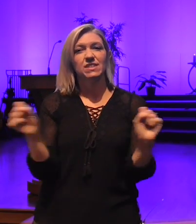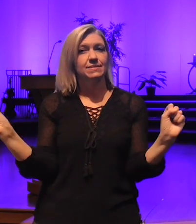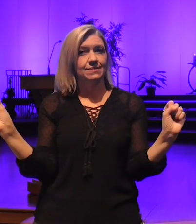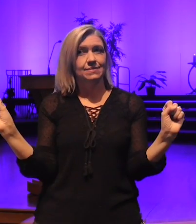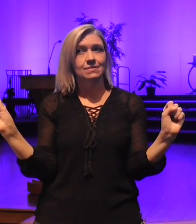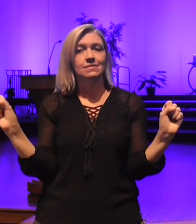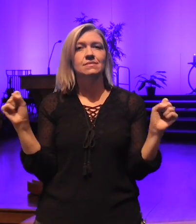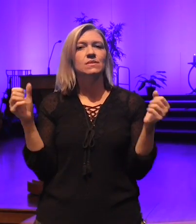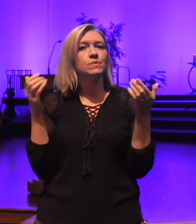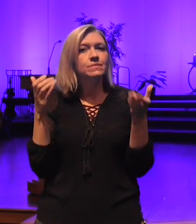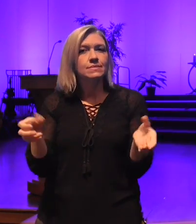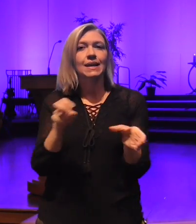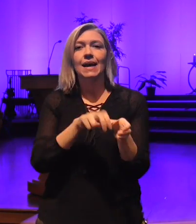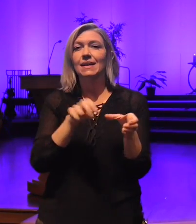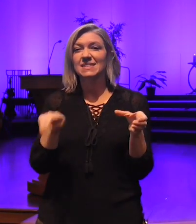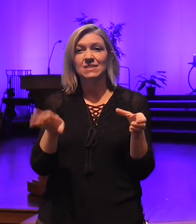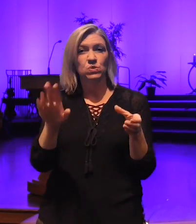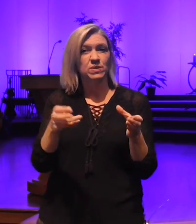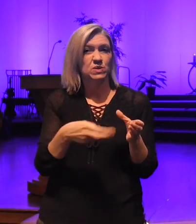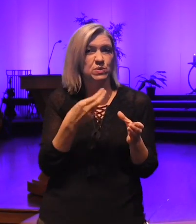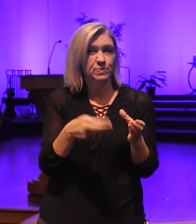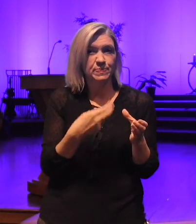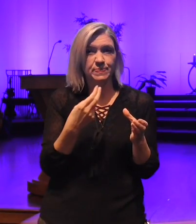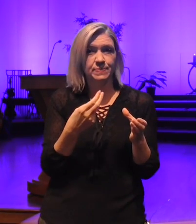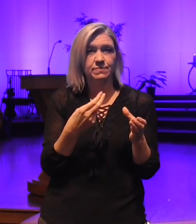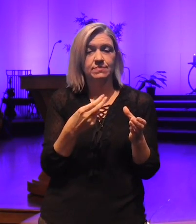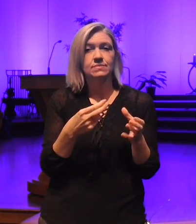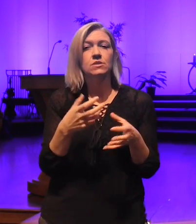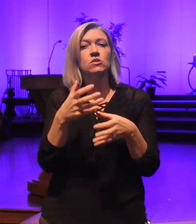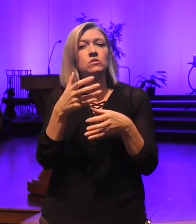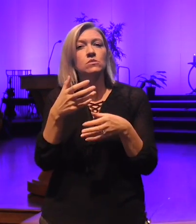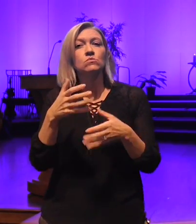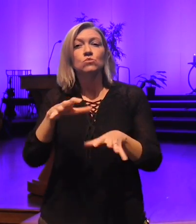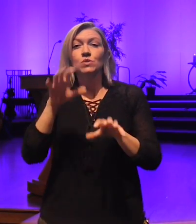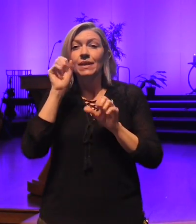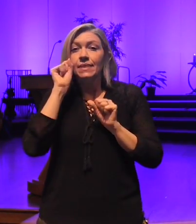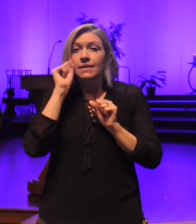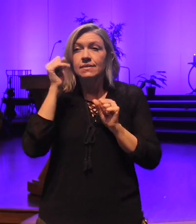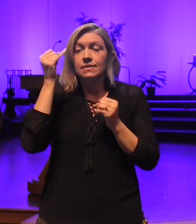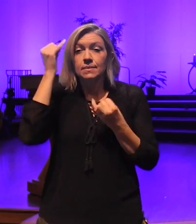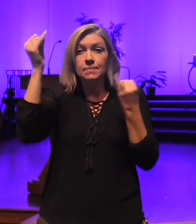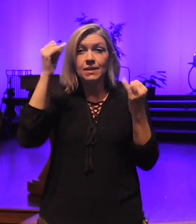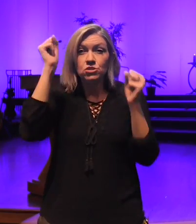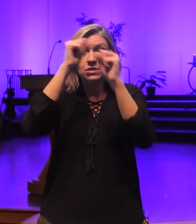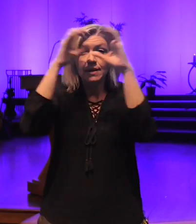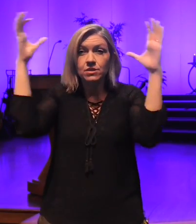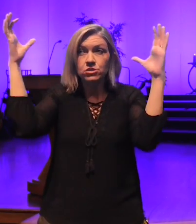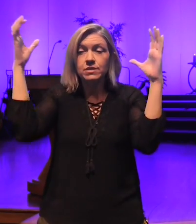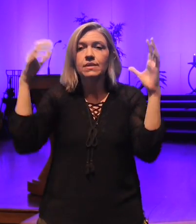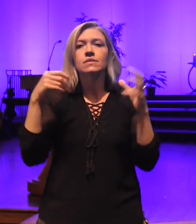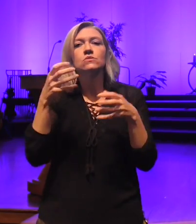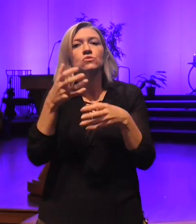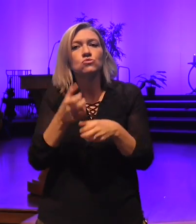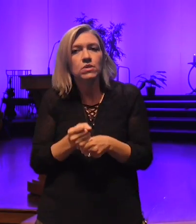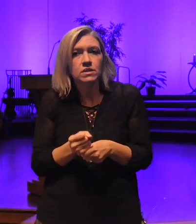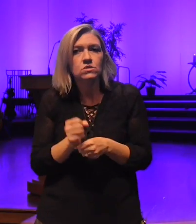sopa confía en tu pierna respira imaginación y confía en tus principios confía en tu pierna